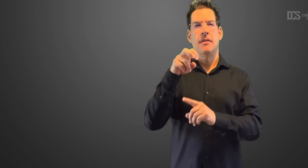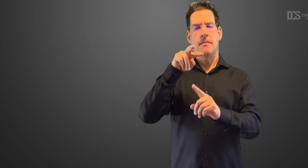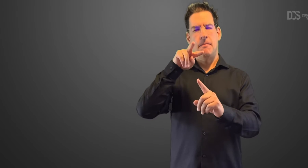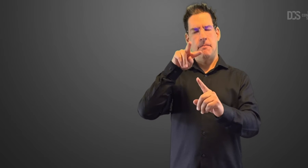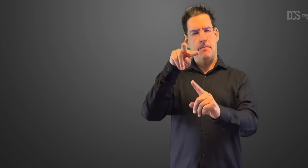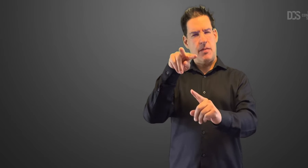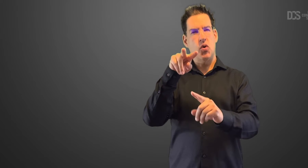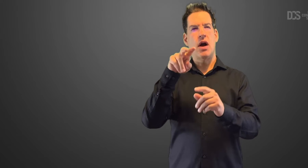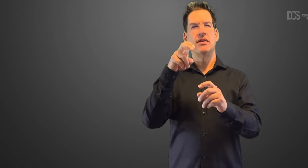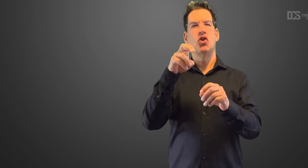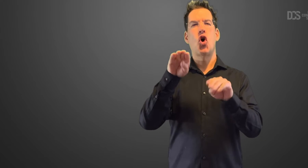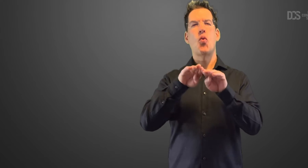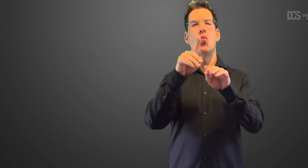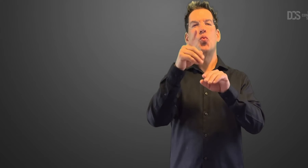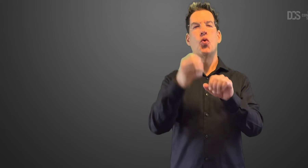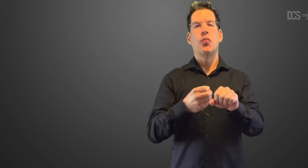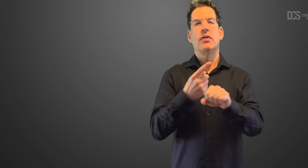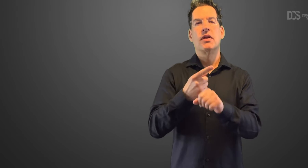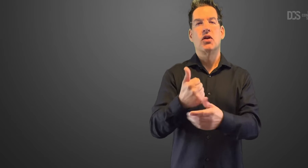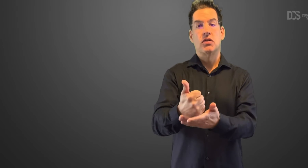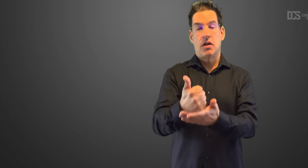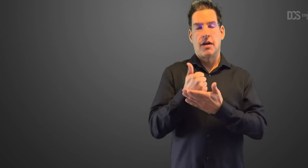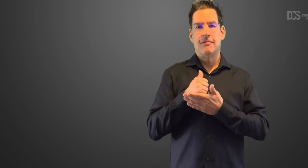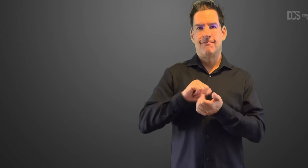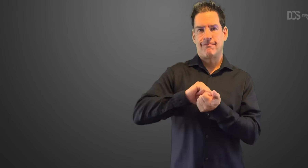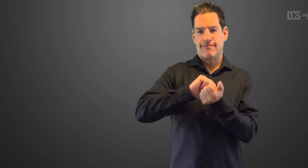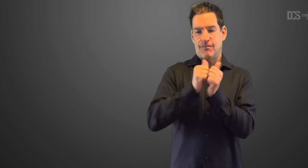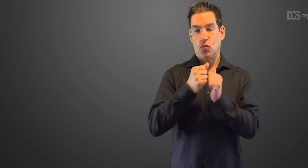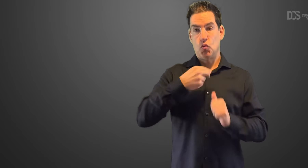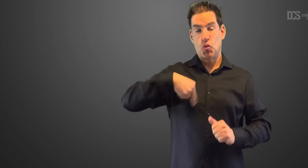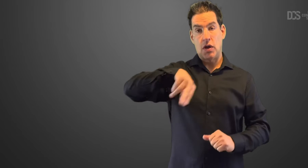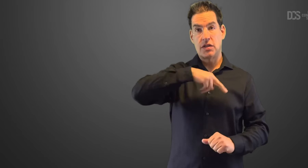Vemos esto como una oportunidad que nos ayuda a convertir nuestra